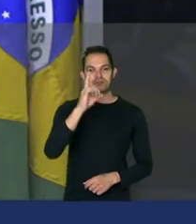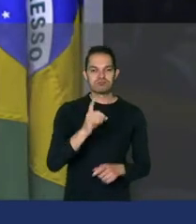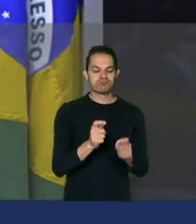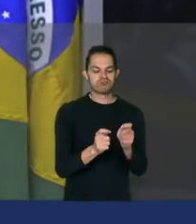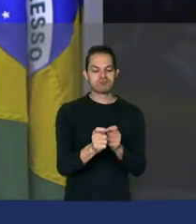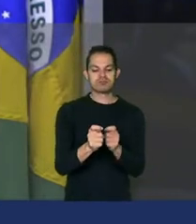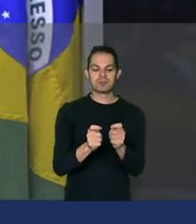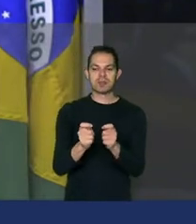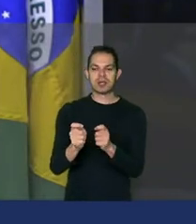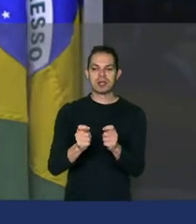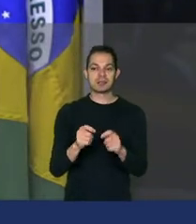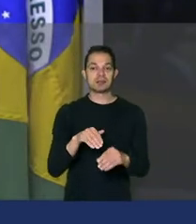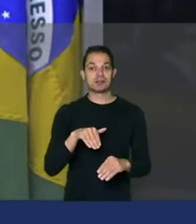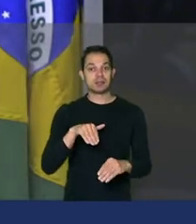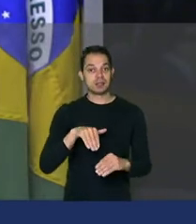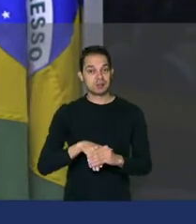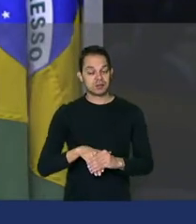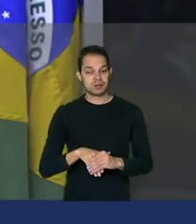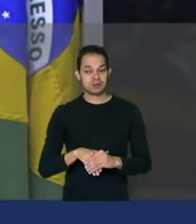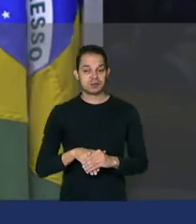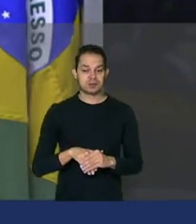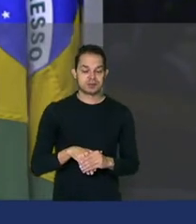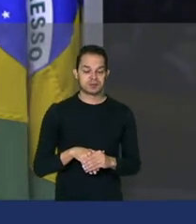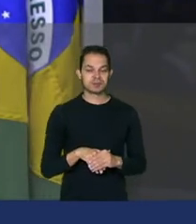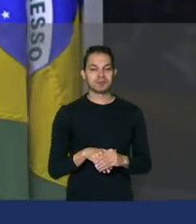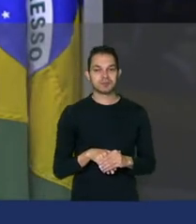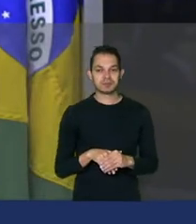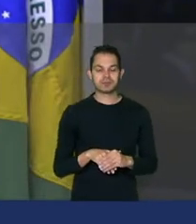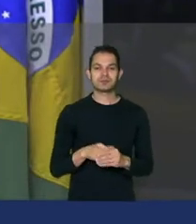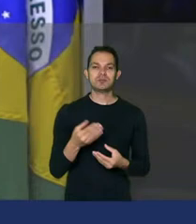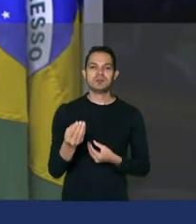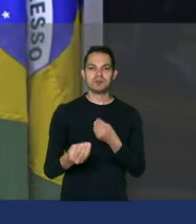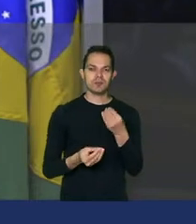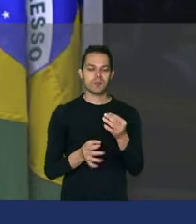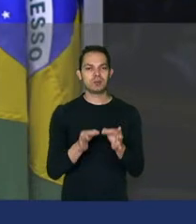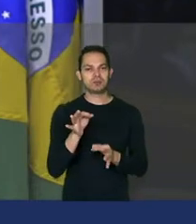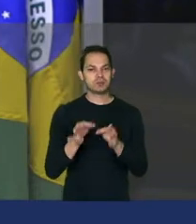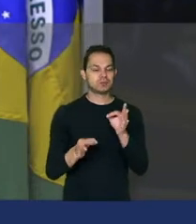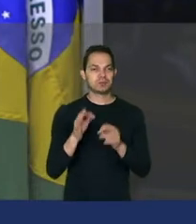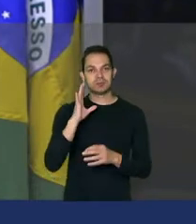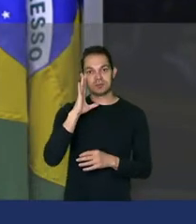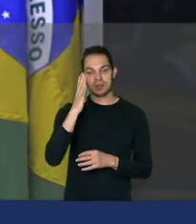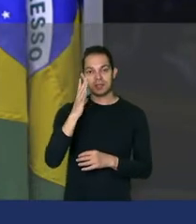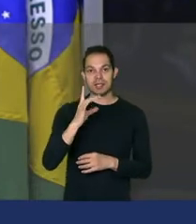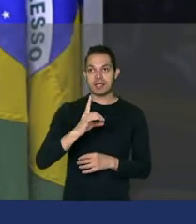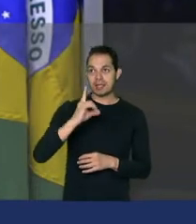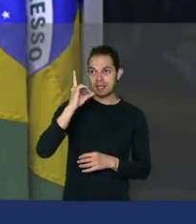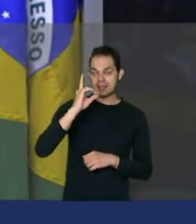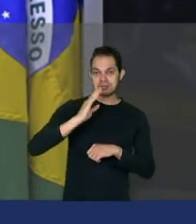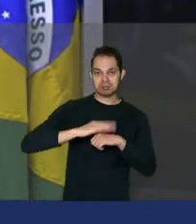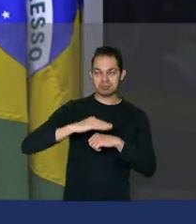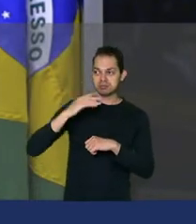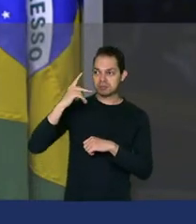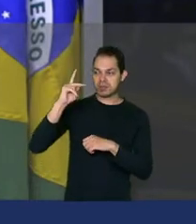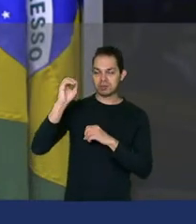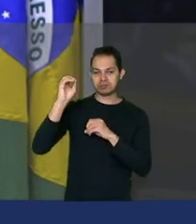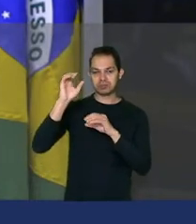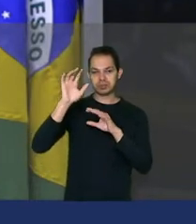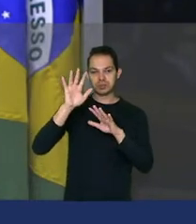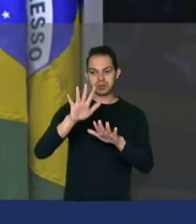COMPETÊNCIA ESSAS ELEIÇÕES POR DETERMINAÇÃO JUDICIAL E QUE A MÃO DE DEUS CONTINUE